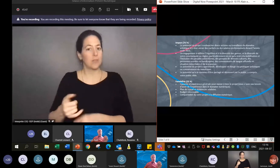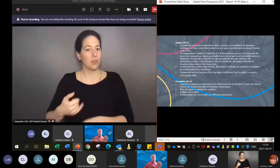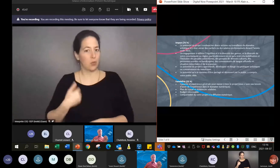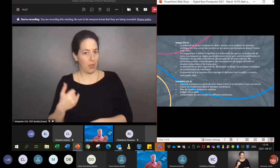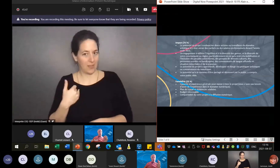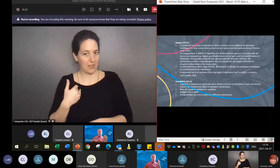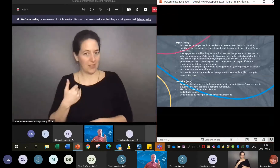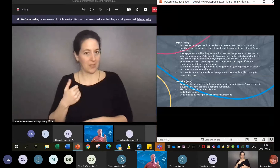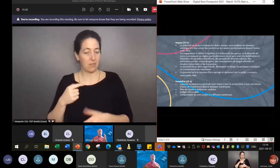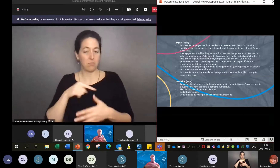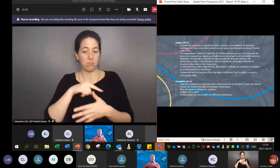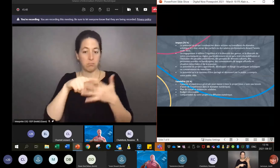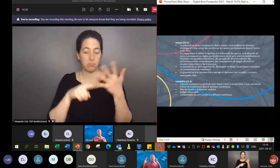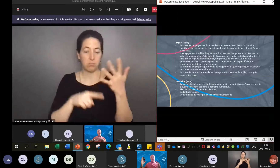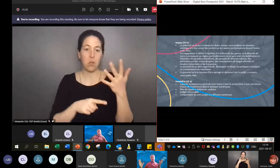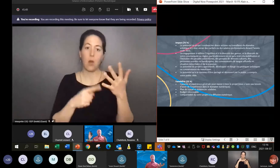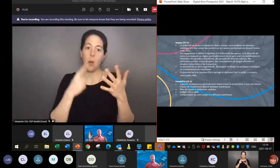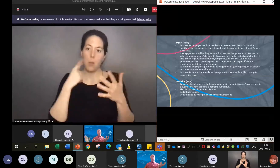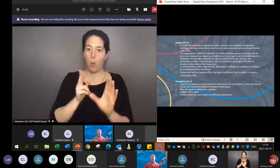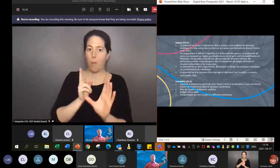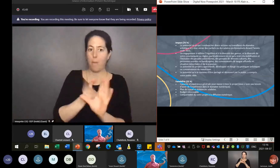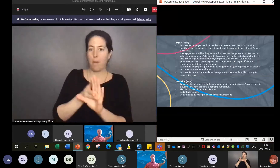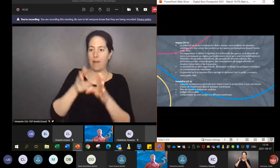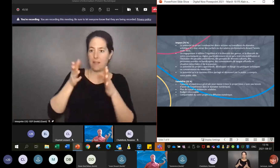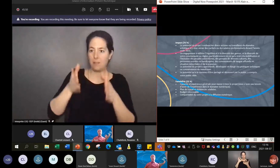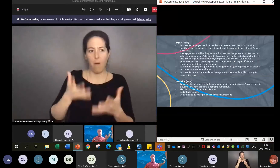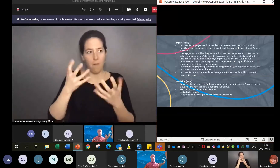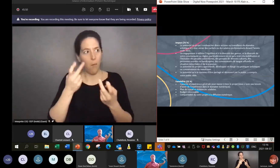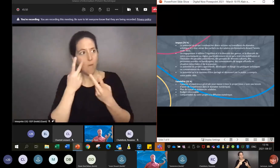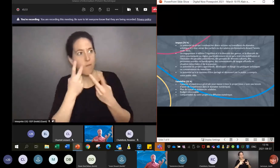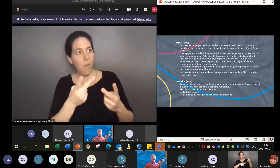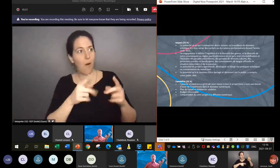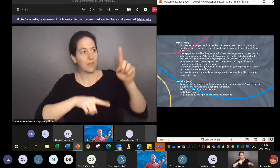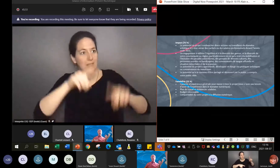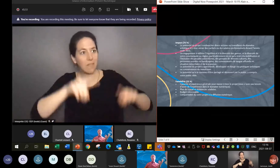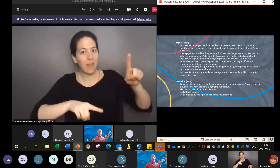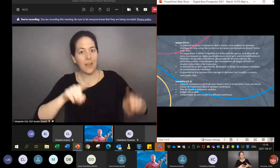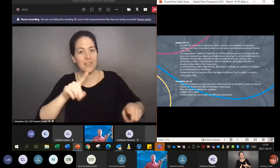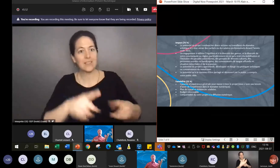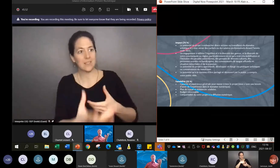on veut voir la diversité autant pour